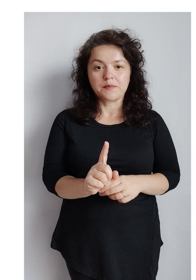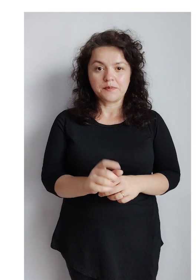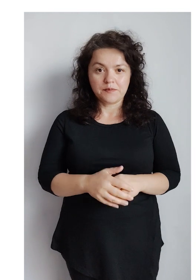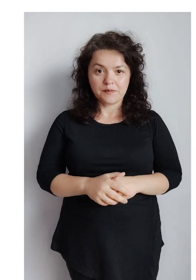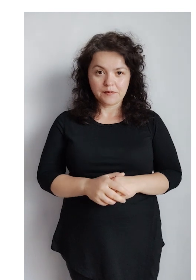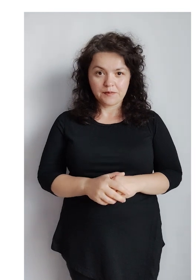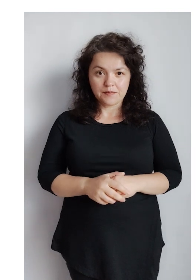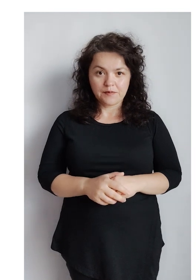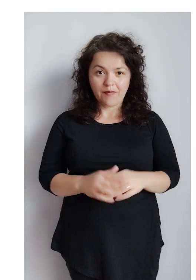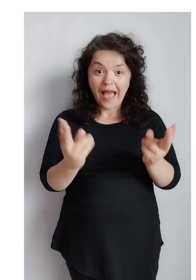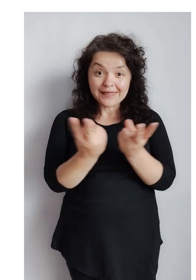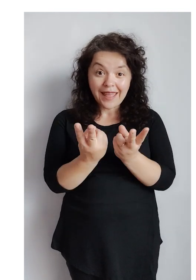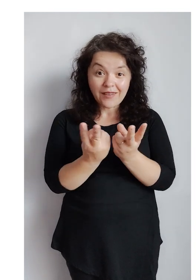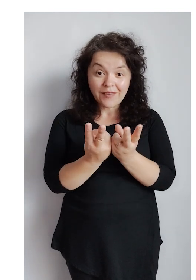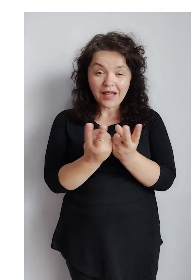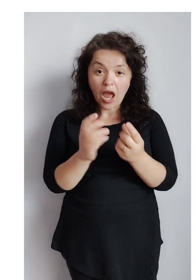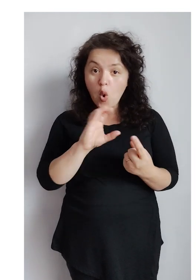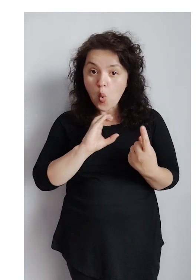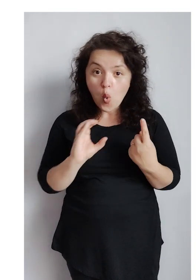Adecvarea culturală